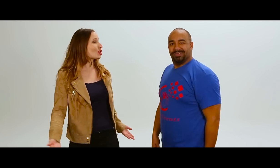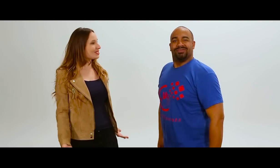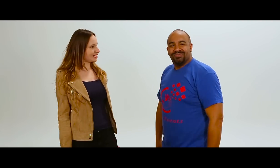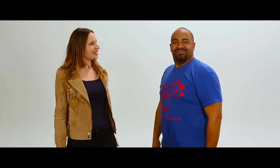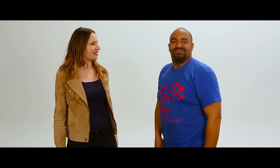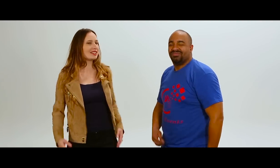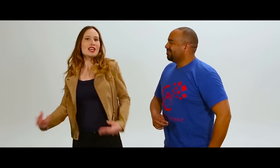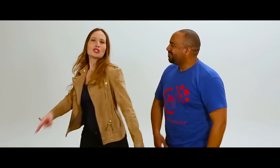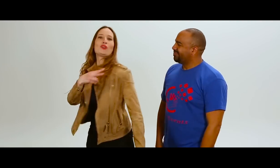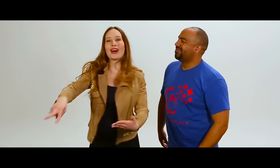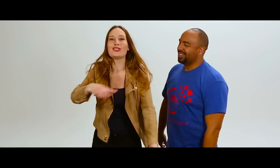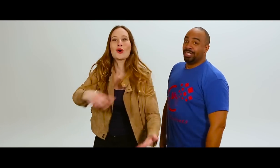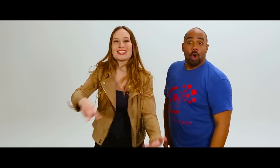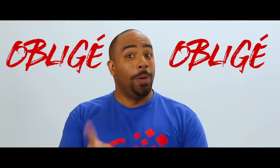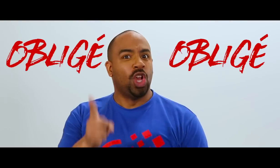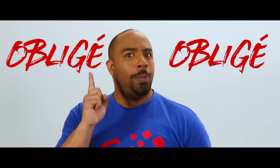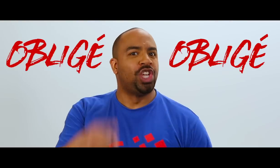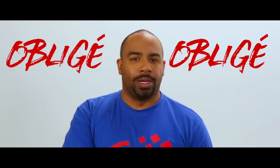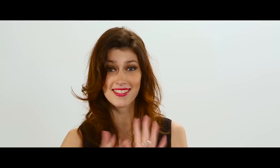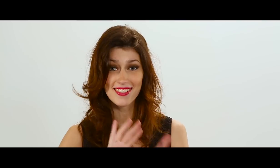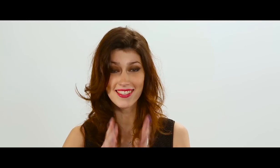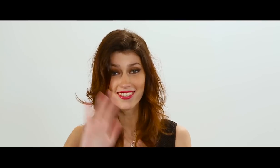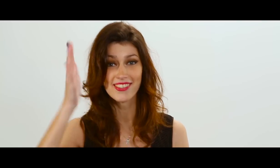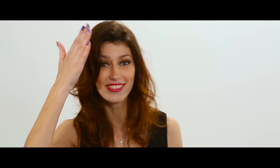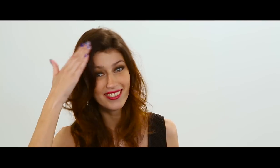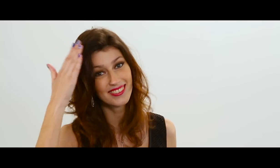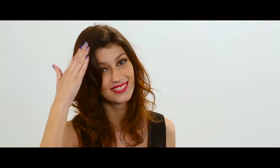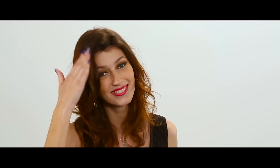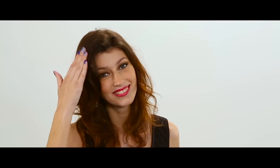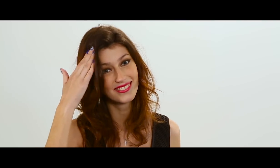Sur ce chant signe , tu vas danser !! cette expression que tu connais